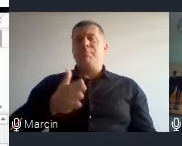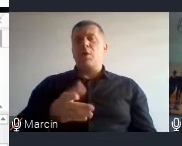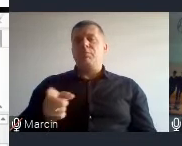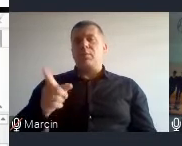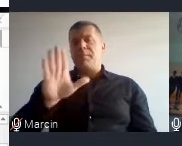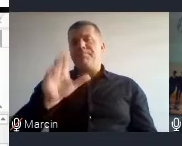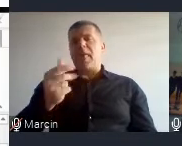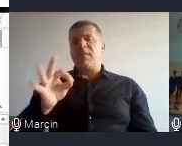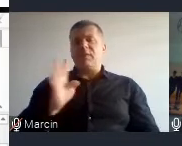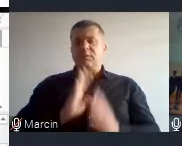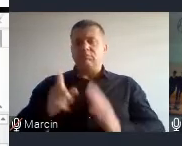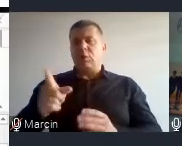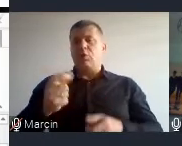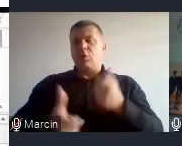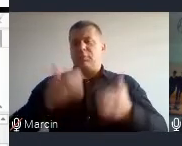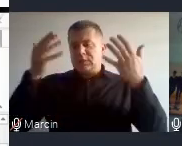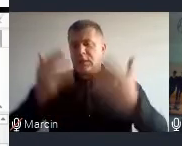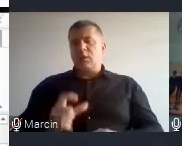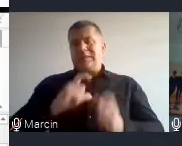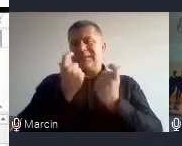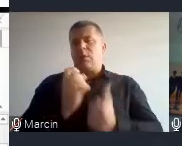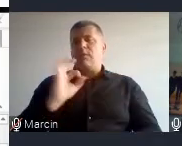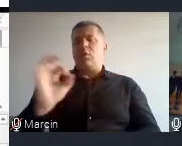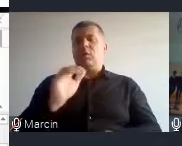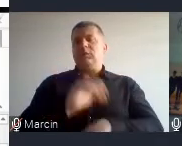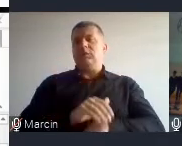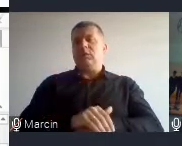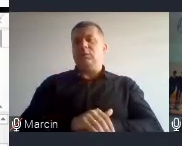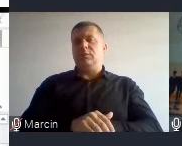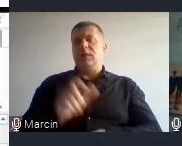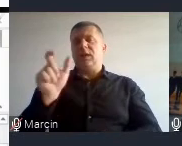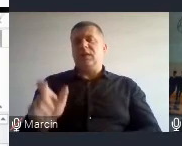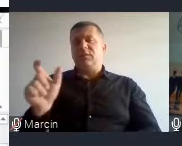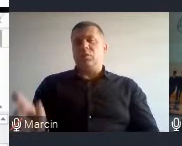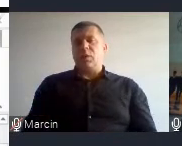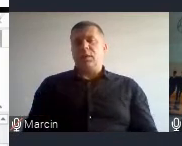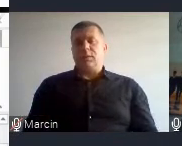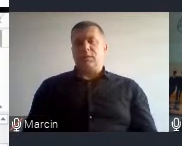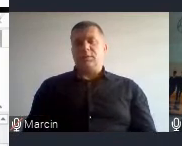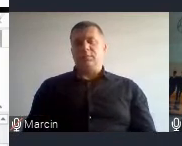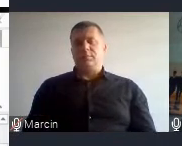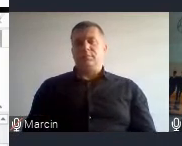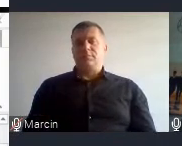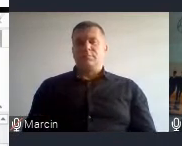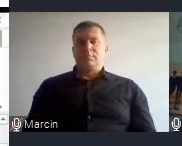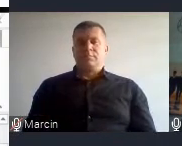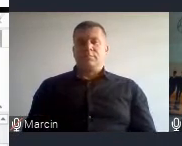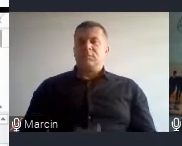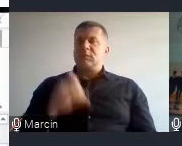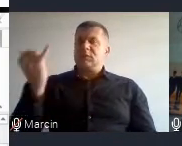W projekcie bez partnerów podmiot – Beneficjent będzie szacował całość swoich zamówień,